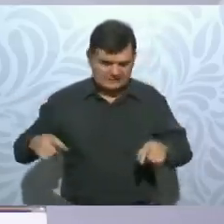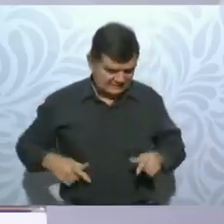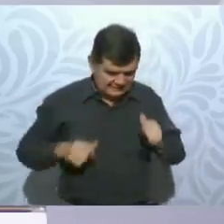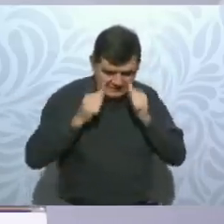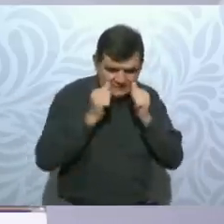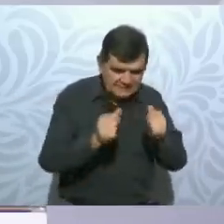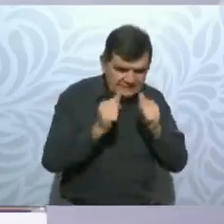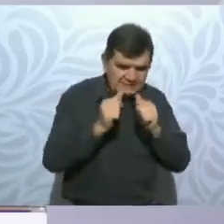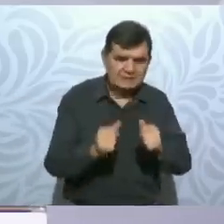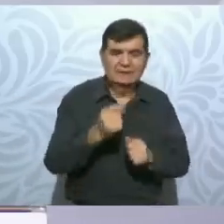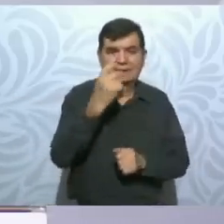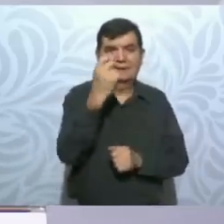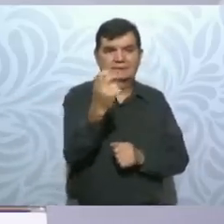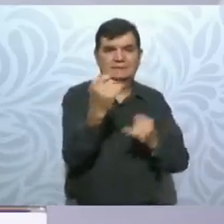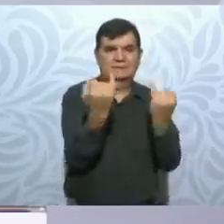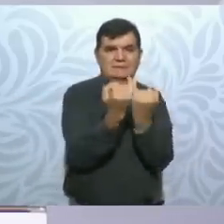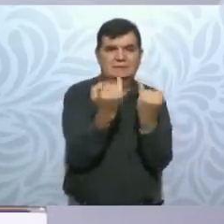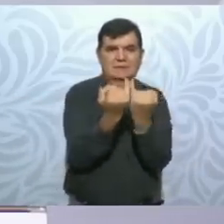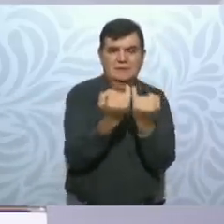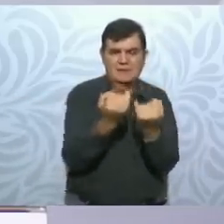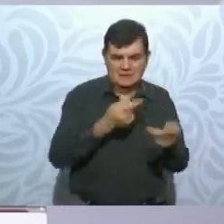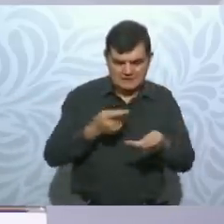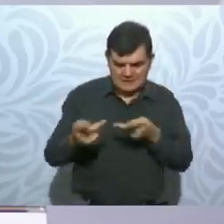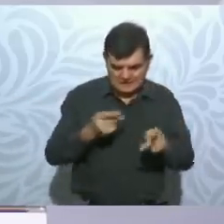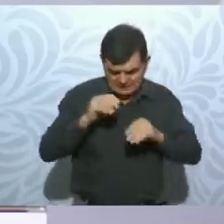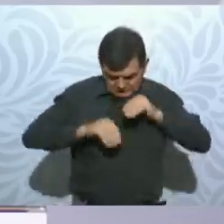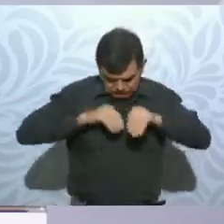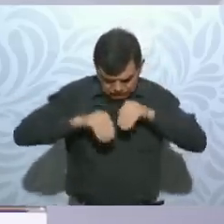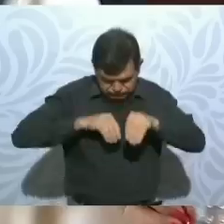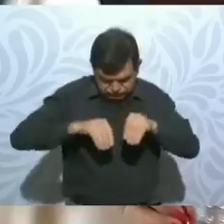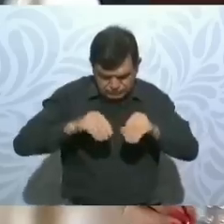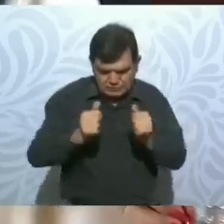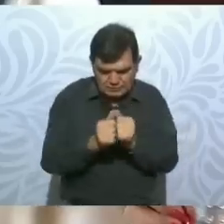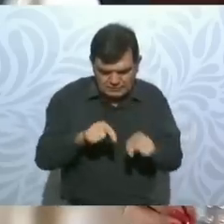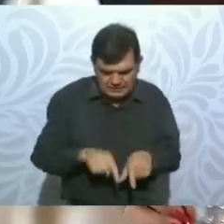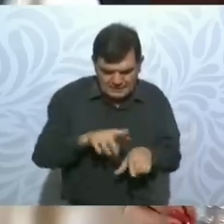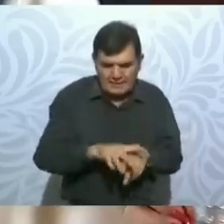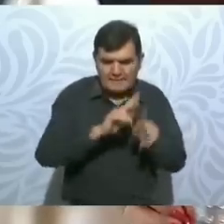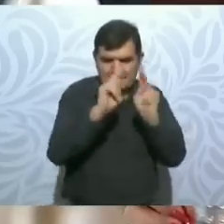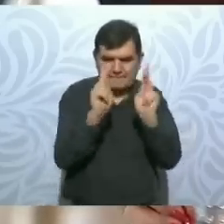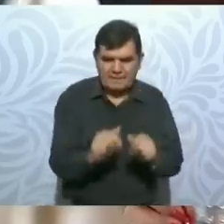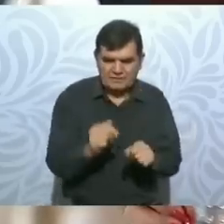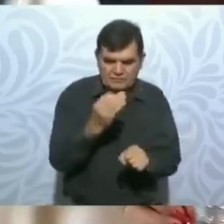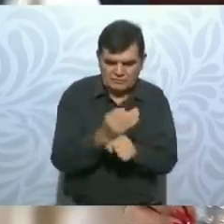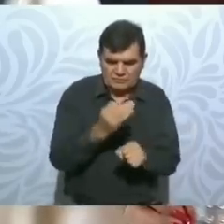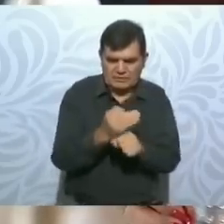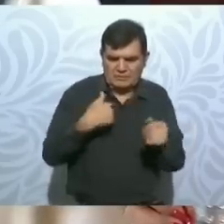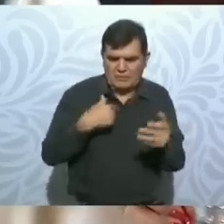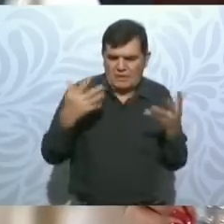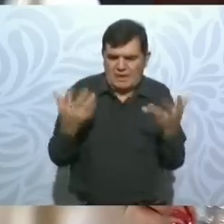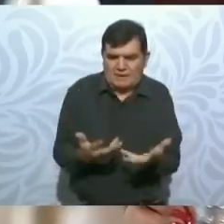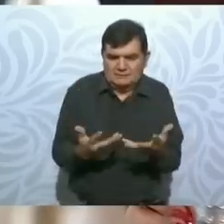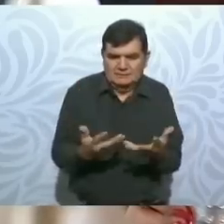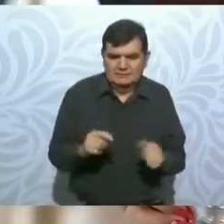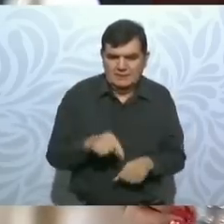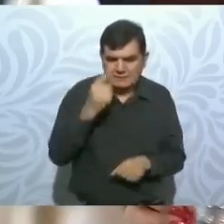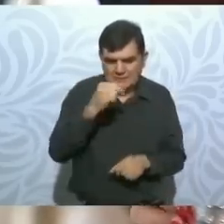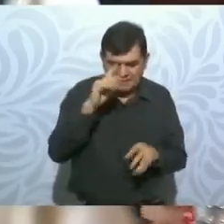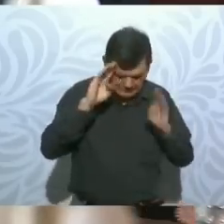para ello es esta estrategia de construcción de paz que hoy estamos desarrollando en particular